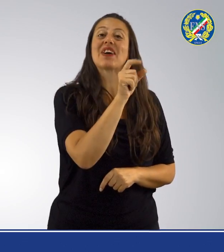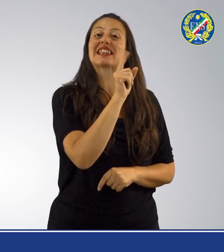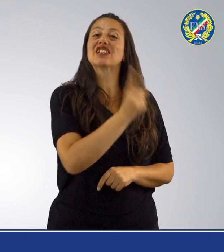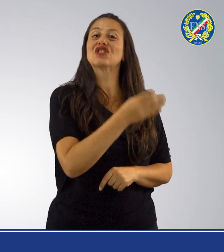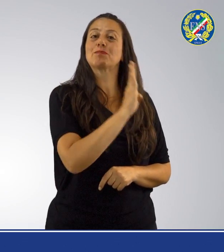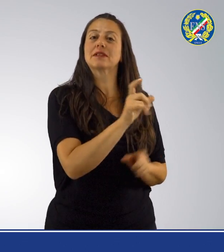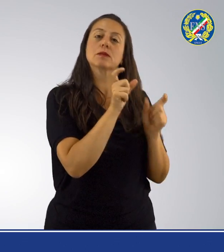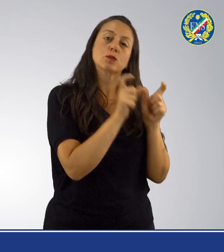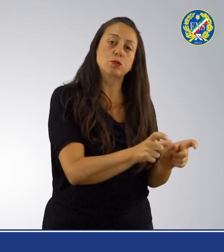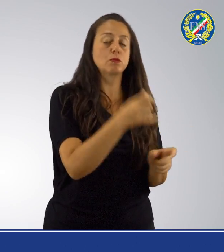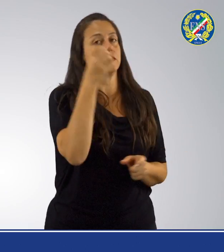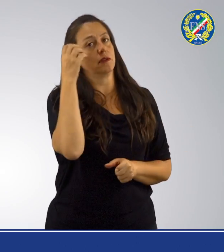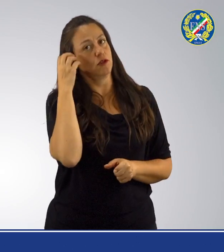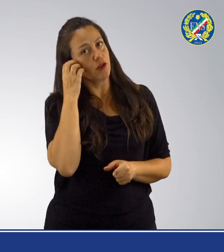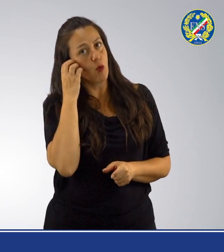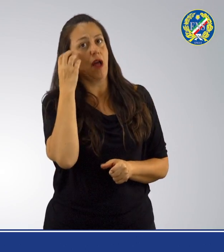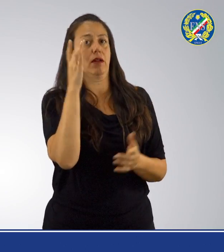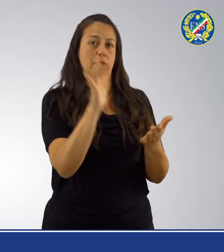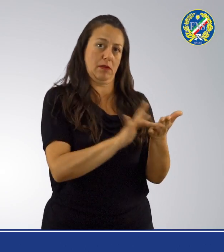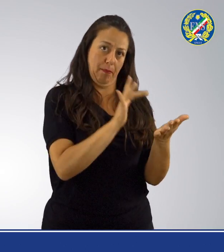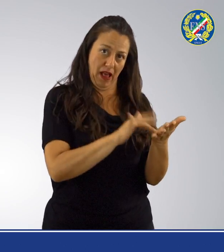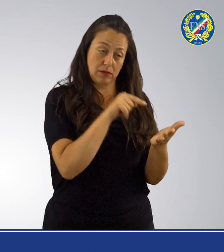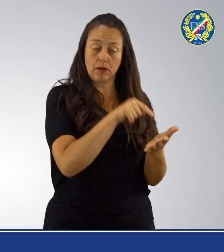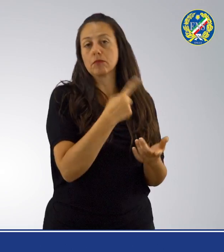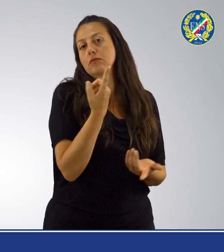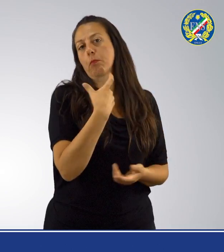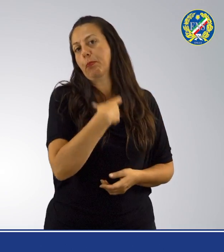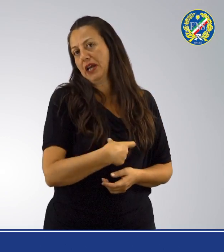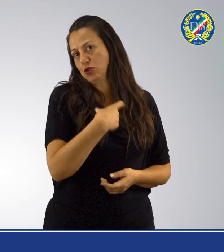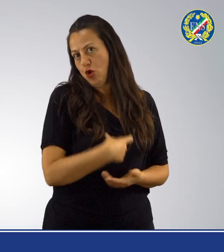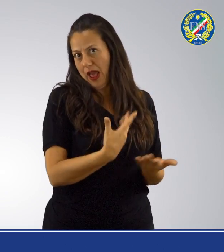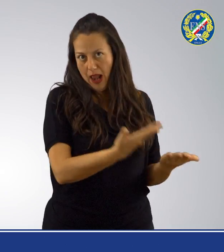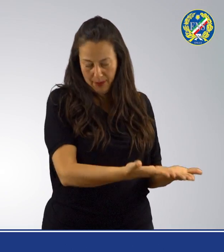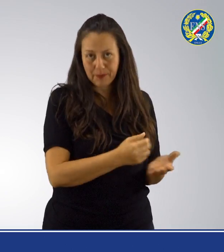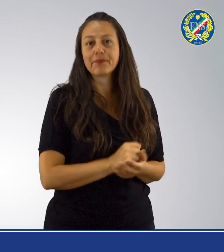Prima opzione sono i 20 GB per la telefonia mobile e tablet personali